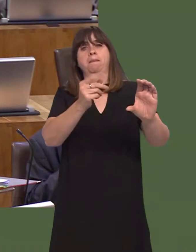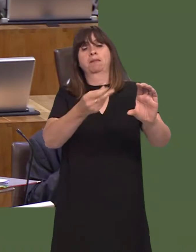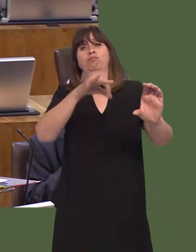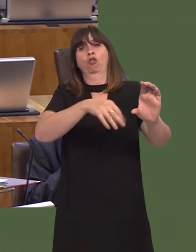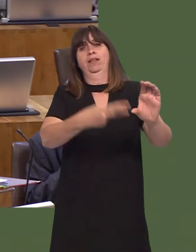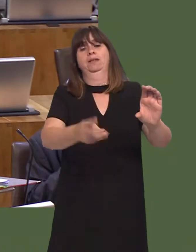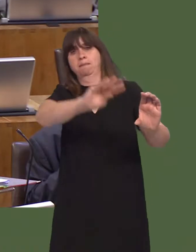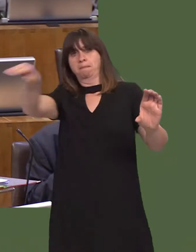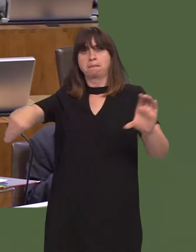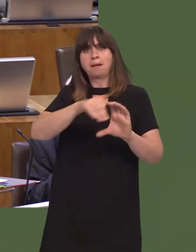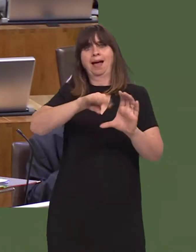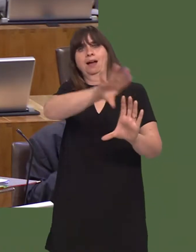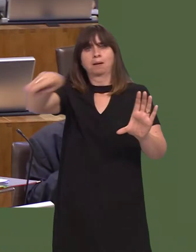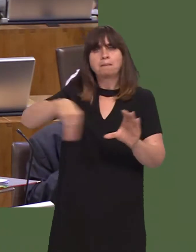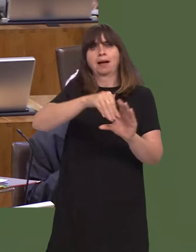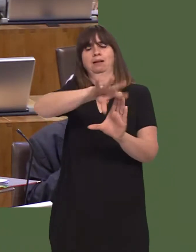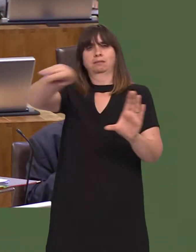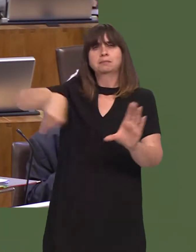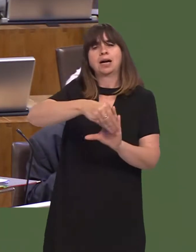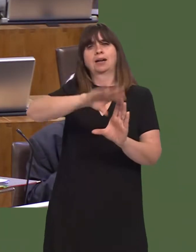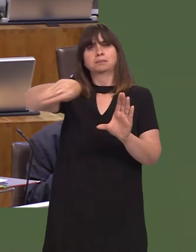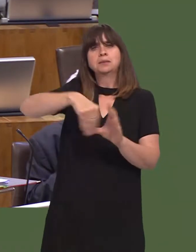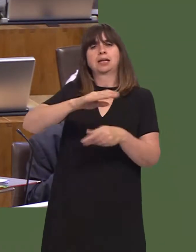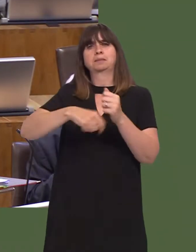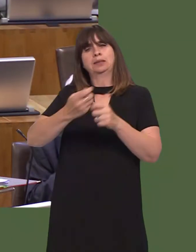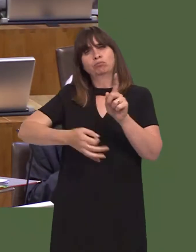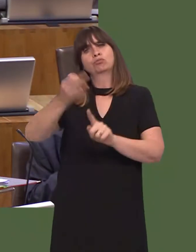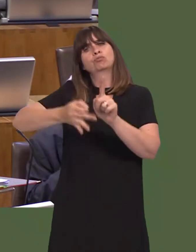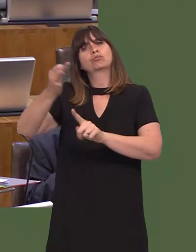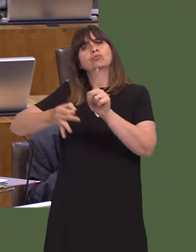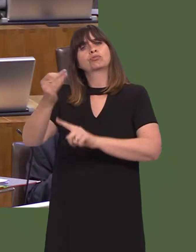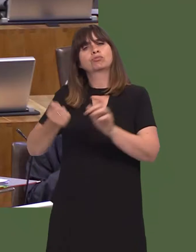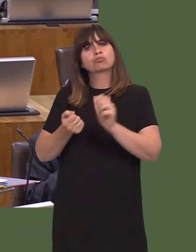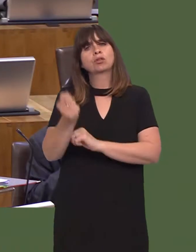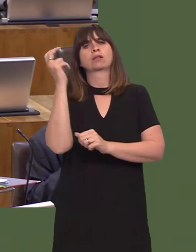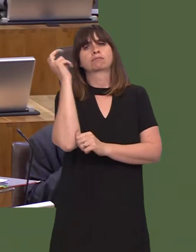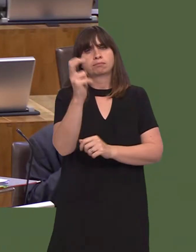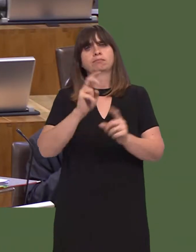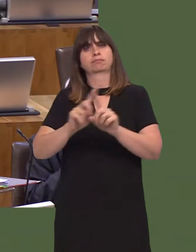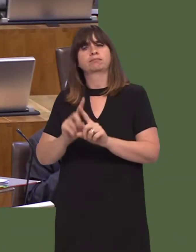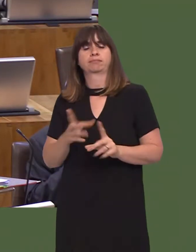gwrs, i sicrhau bod pobl Cymru yn gweld cynnydd yn y lefel o wasanaethónid dim ond ynglyn